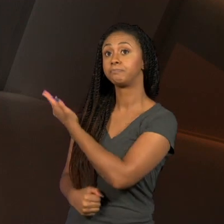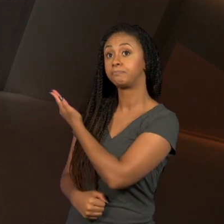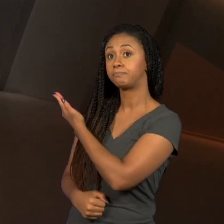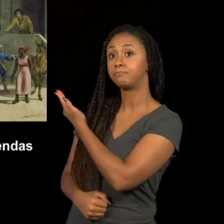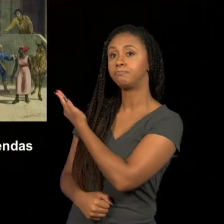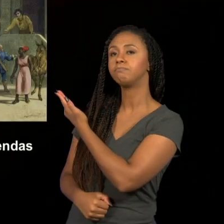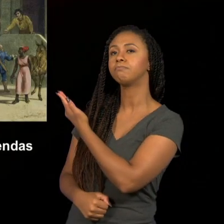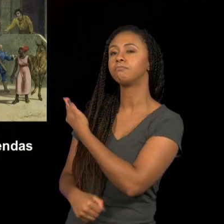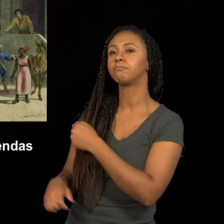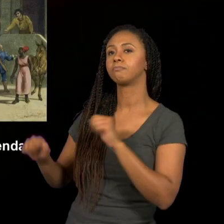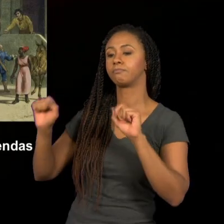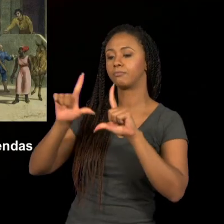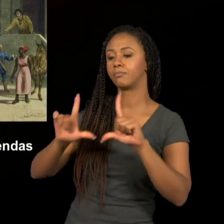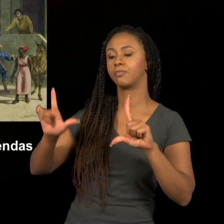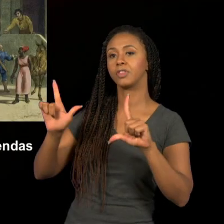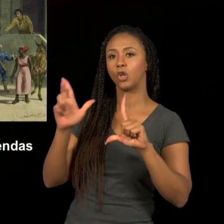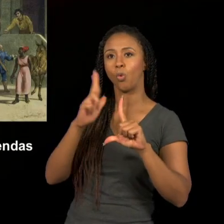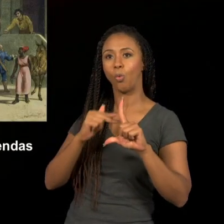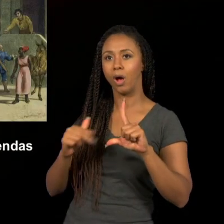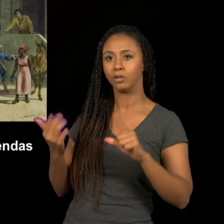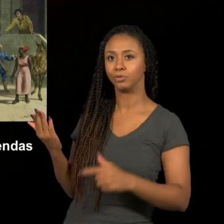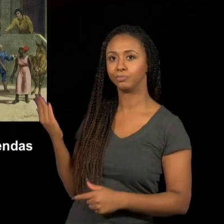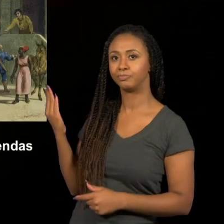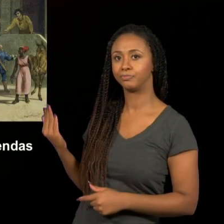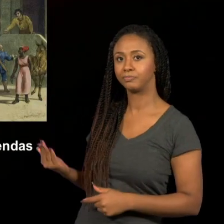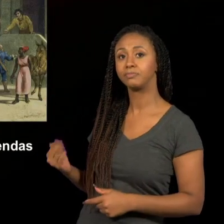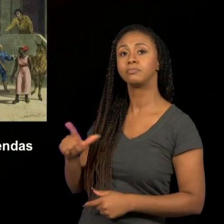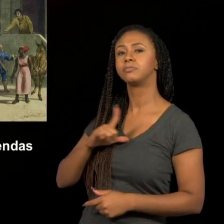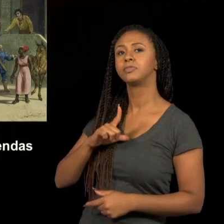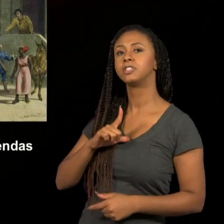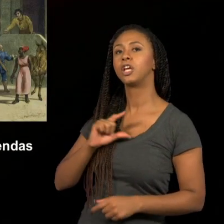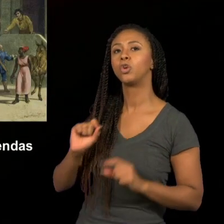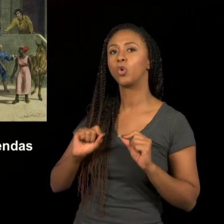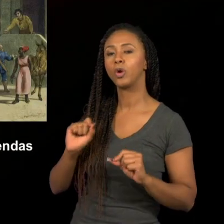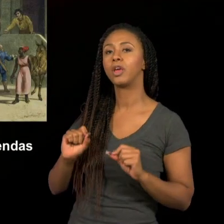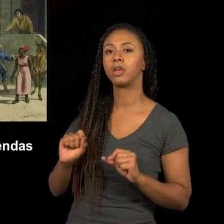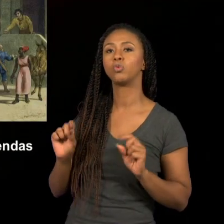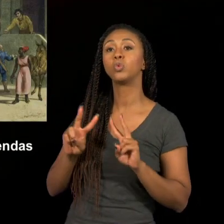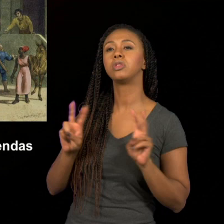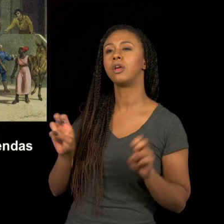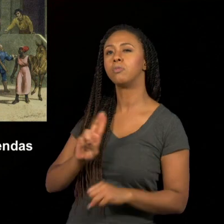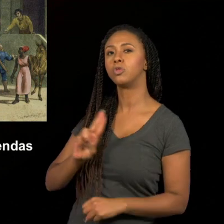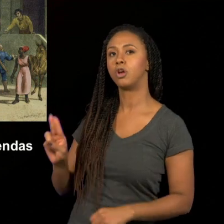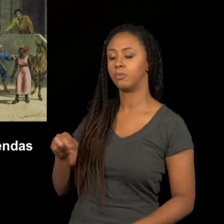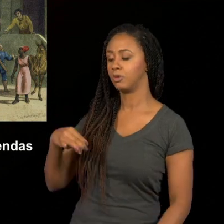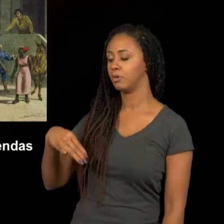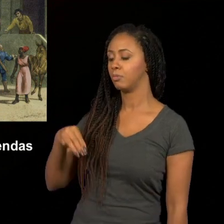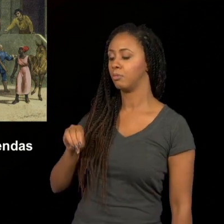PINTOR, A GENTE TEM O MOINHO DE AÇÚCAR, ENTÃO É DO SÉCULO XIX A PINTURA, MAS DÁ PRA VER COMO ELE